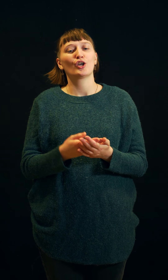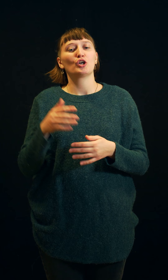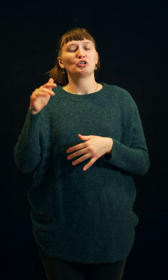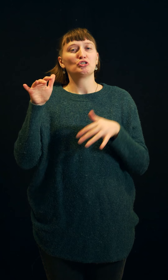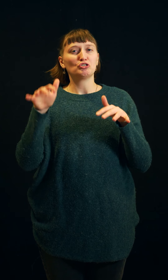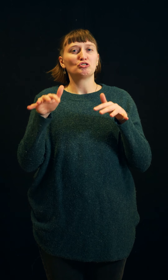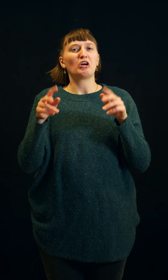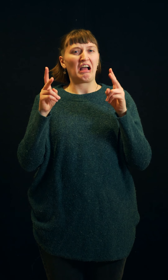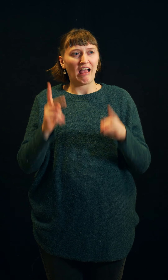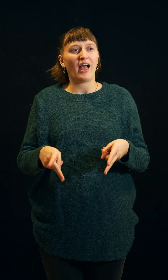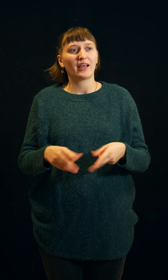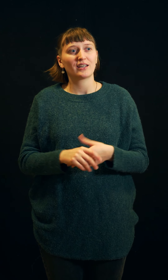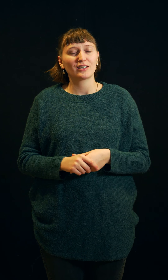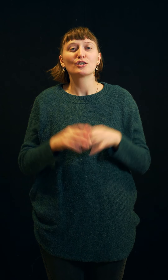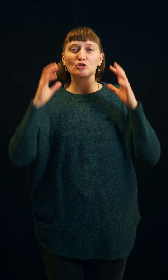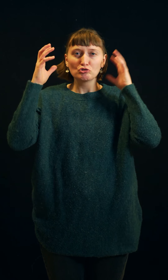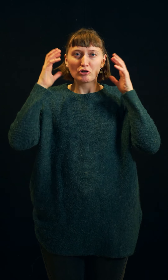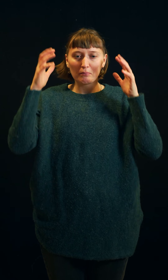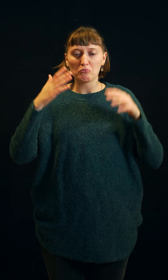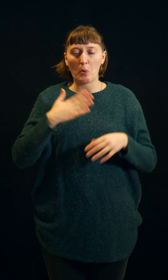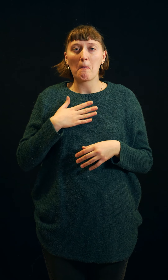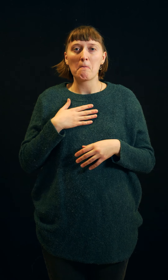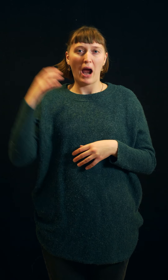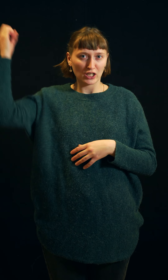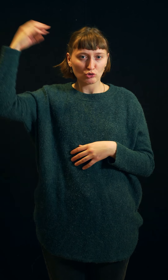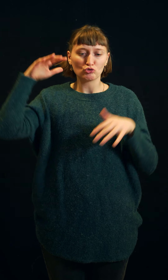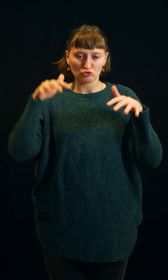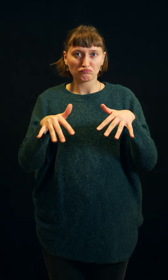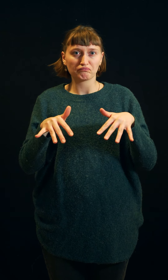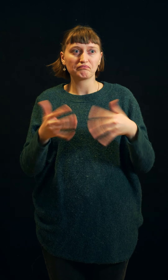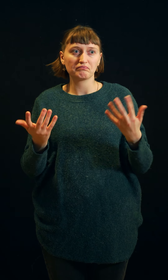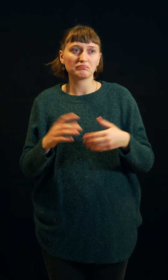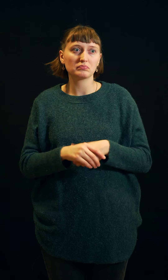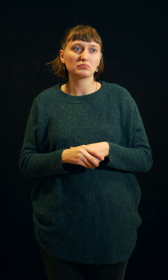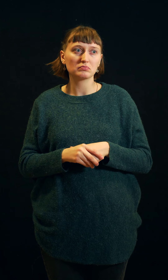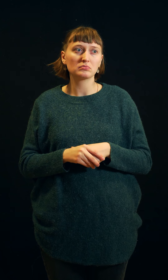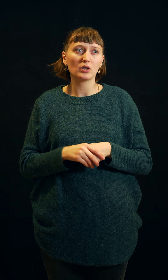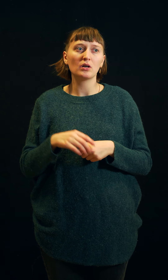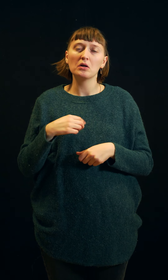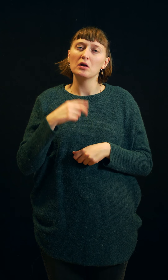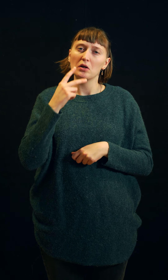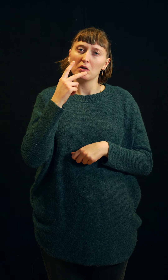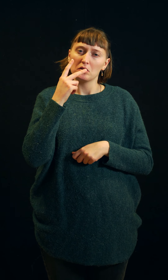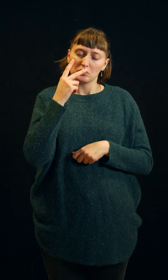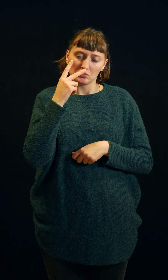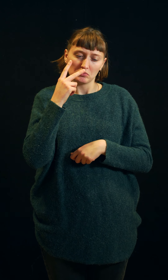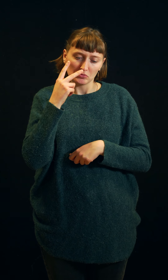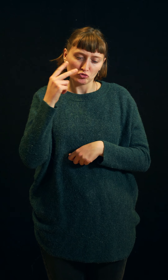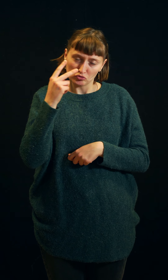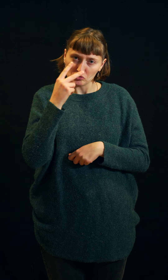Und ich glaube, damit hast du irgendwie das Recht auf Shampoo [eigene Kosmetikartikel] in meinem Bad.